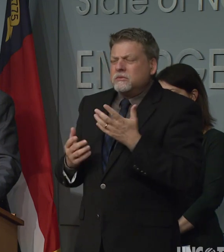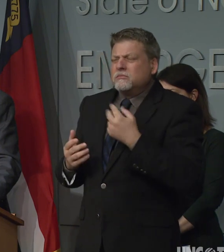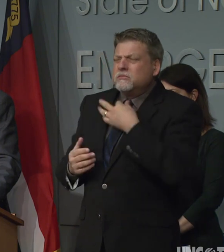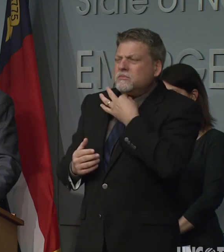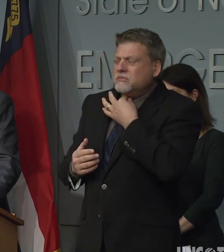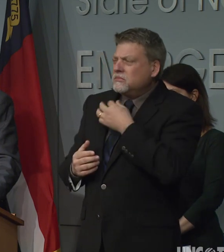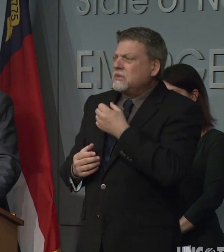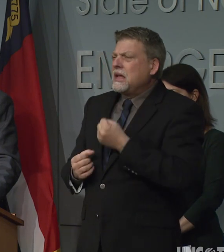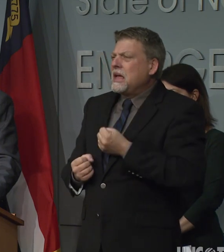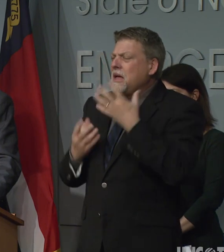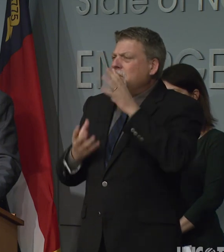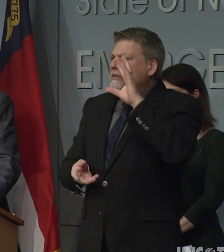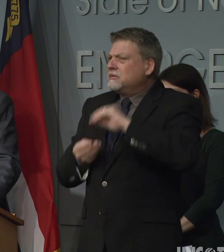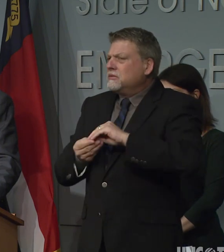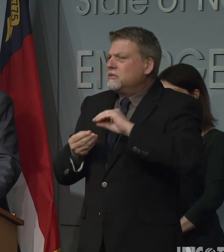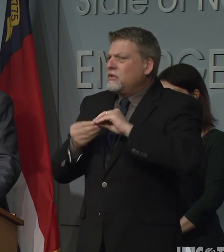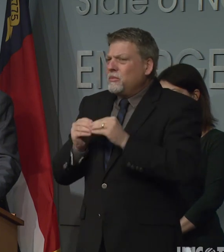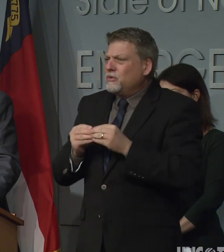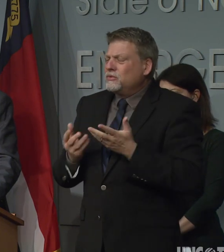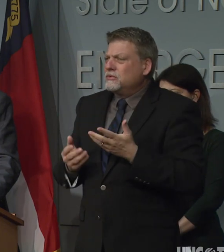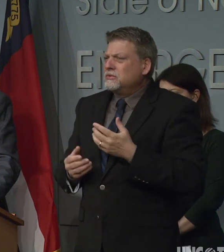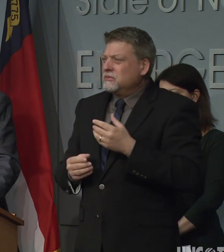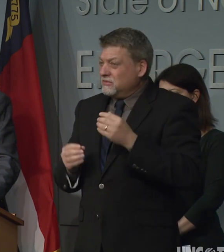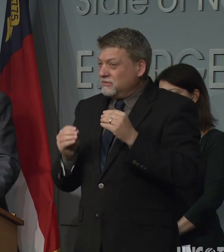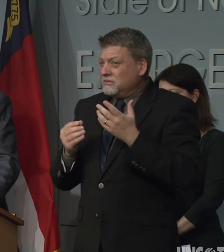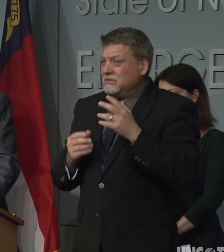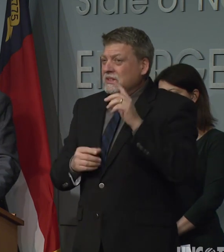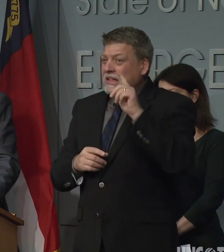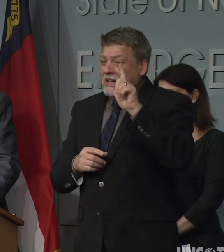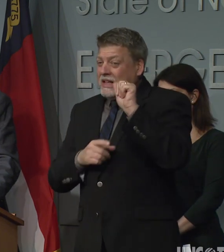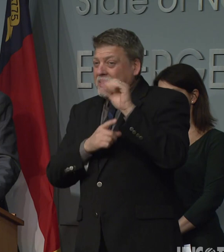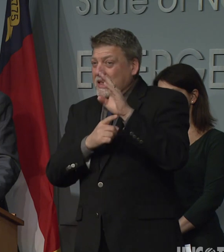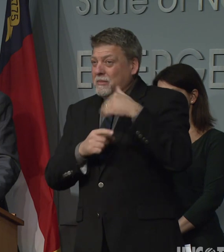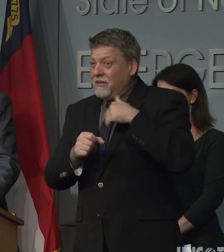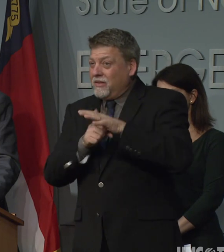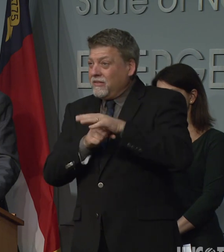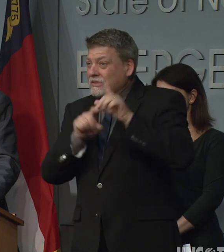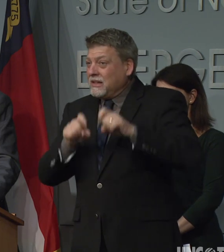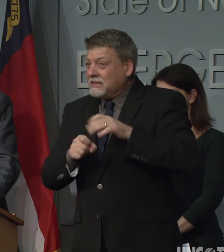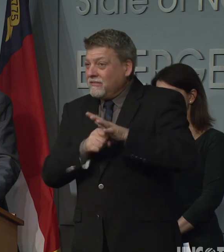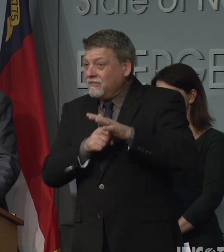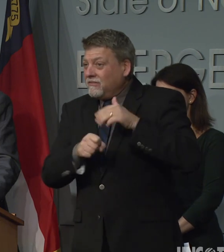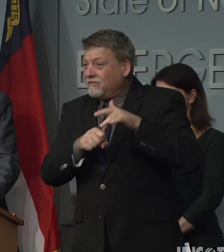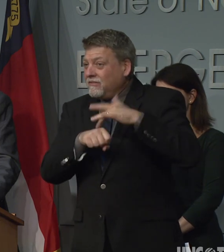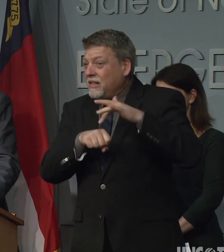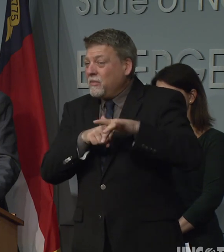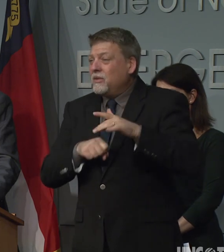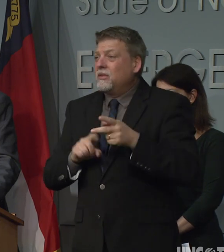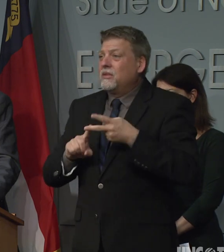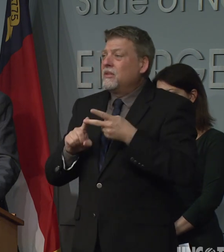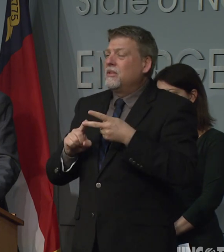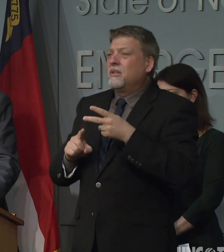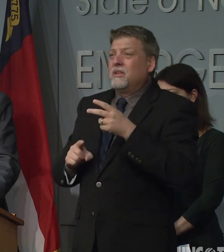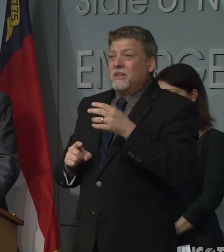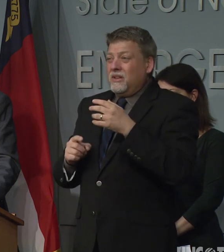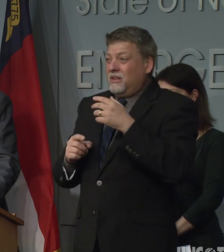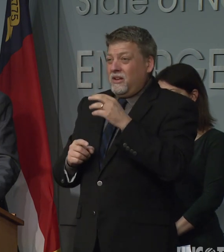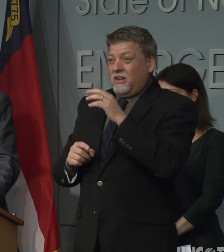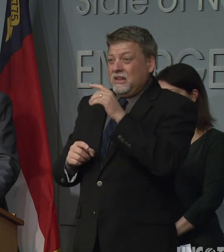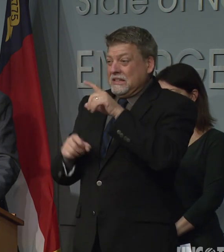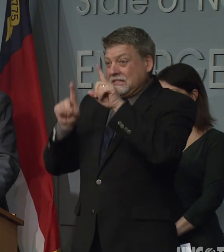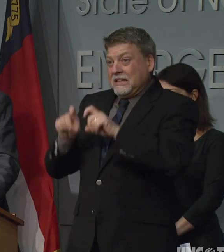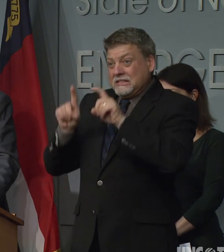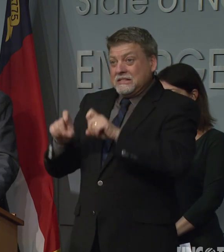pruebas en incluyendo laboratorios privados en qué consiste la prohíba, y también cuáles son las si se tiene que